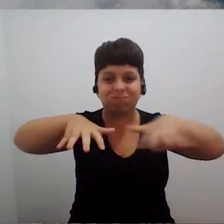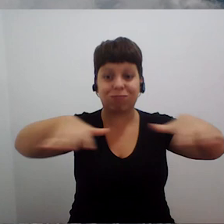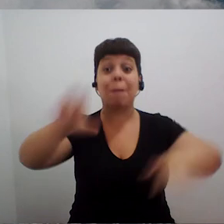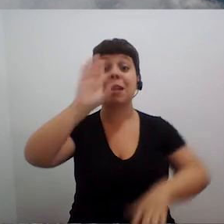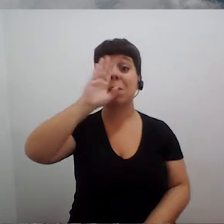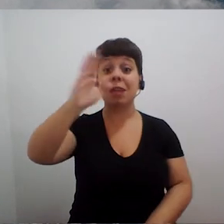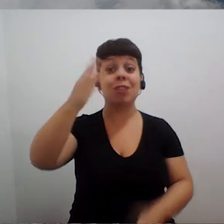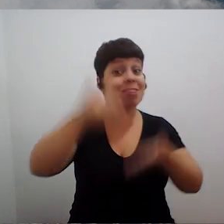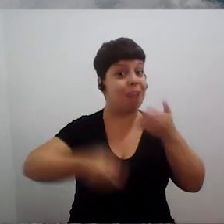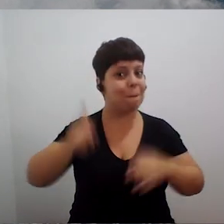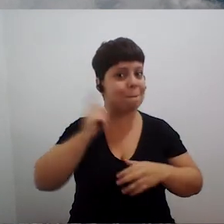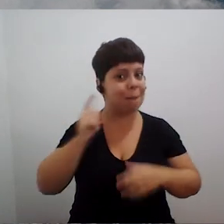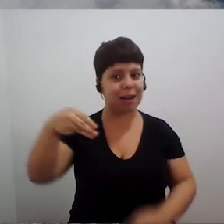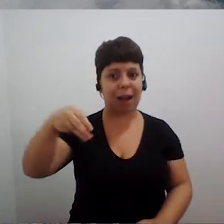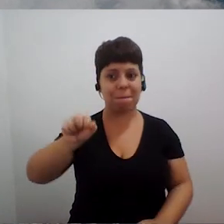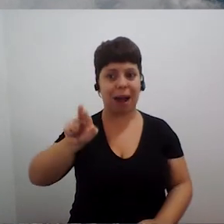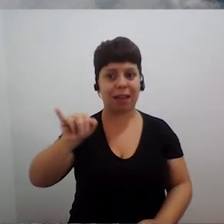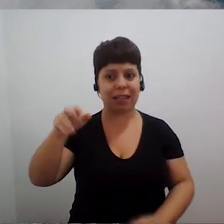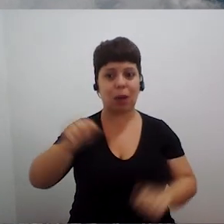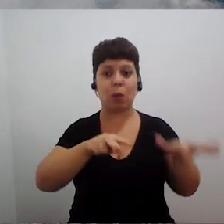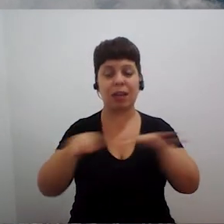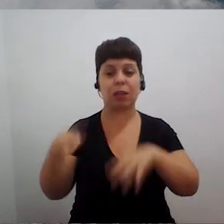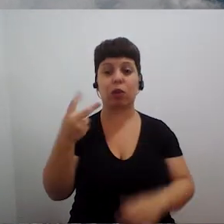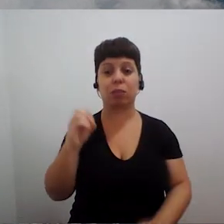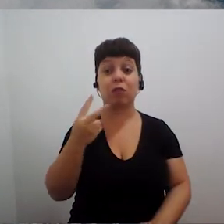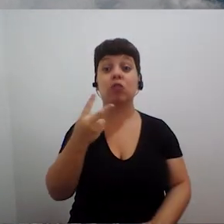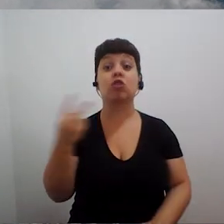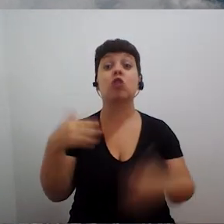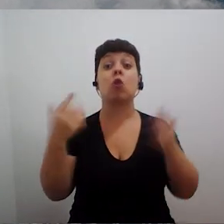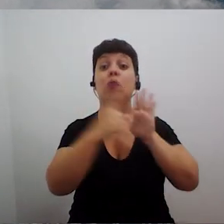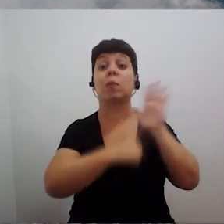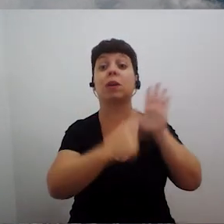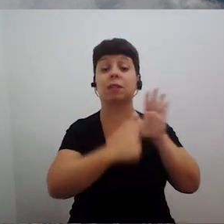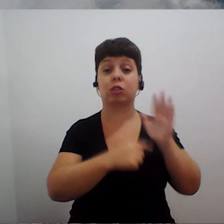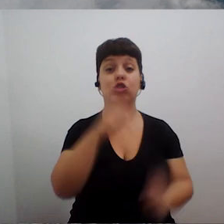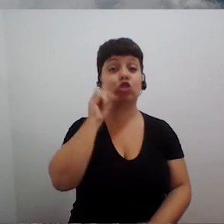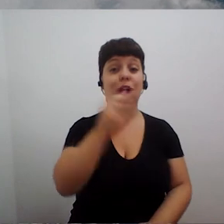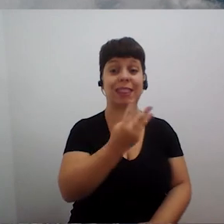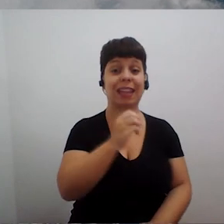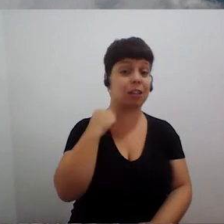principalmente não percam o Marina Week 2022 que será realizada no memorial da América Latina